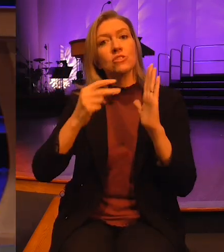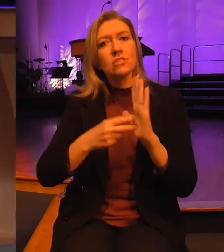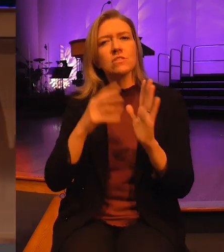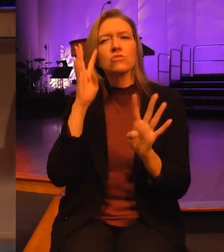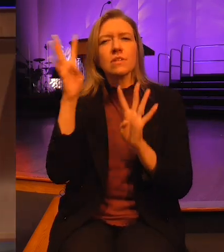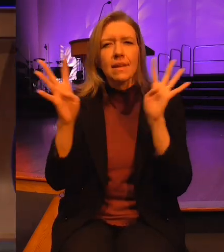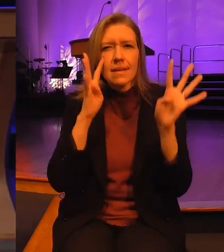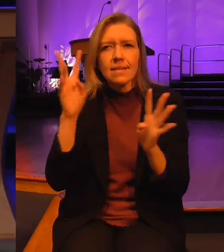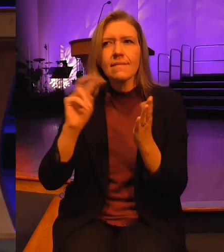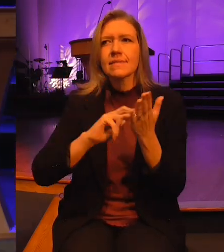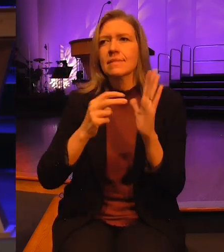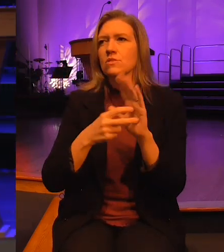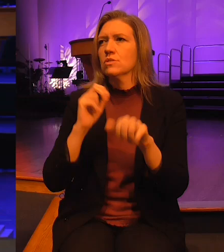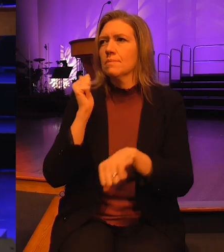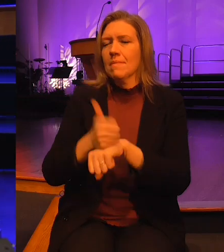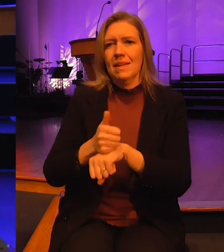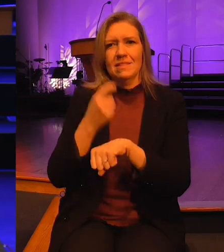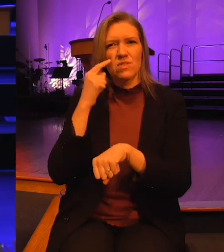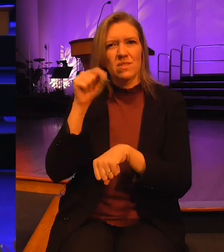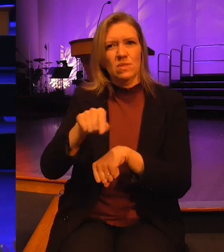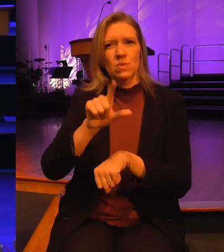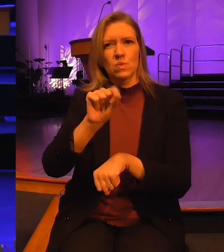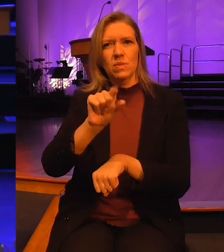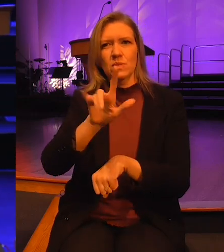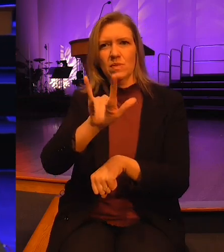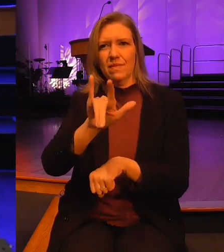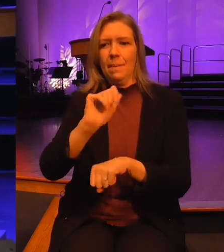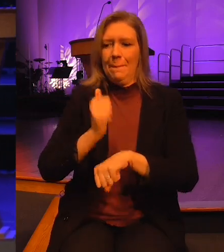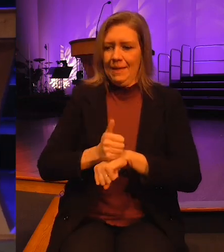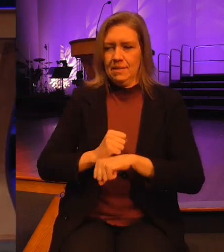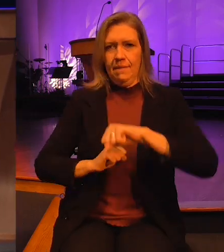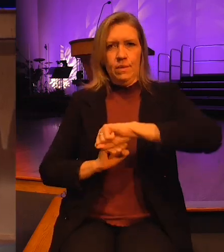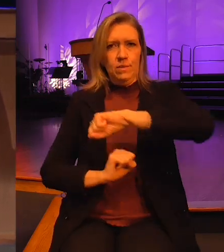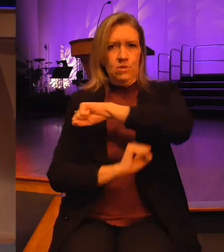basadas en esa Fundación uh y te voy a invitar a que te estires un poquito conmigo